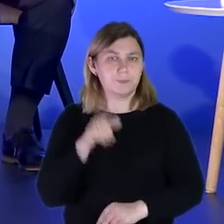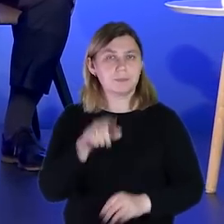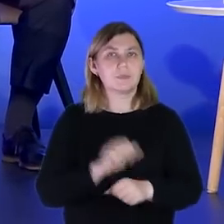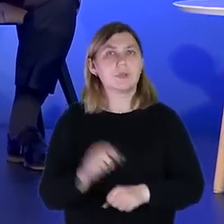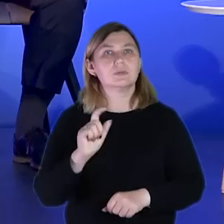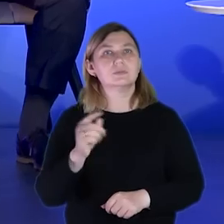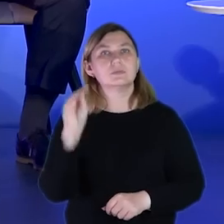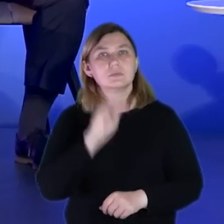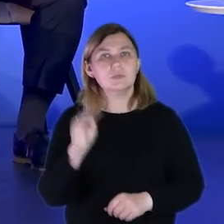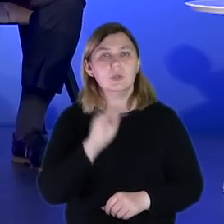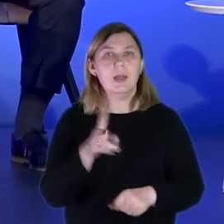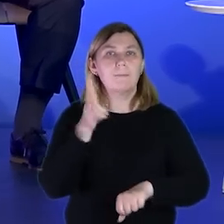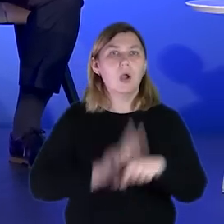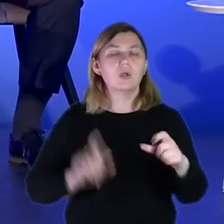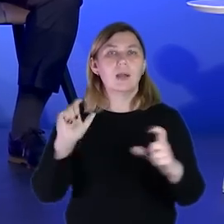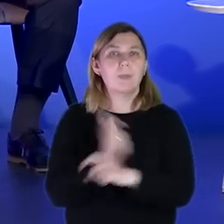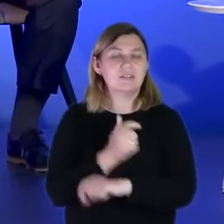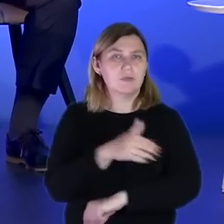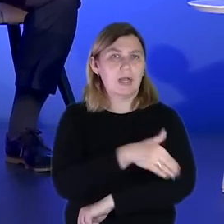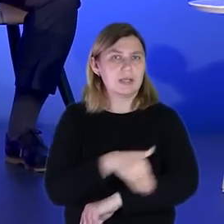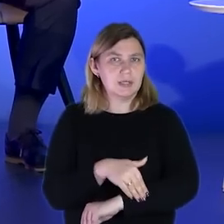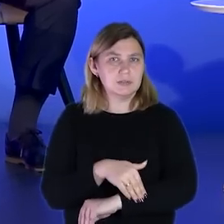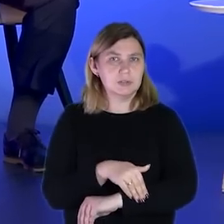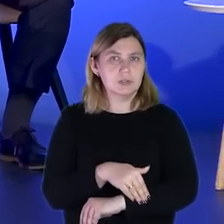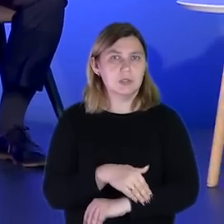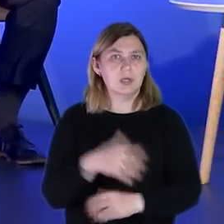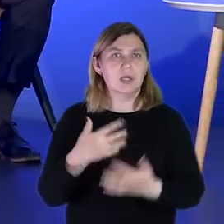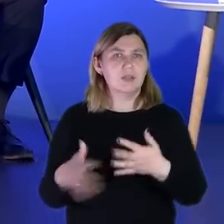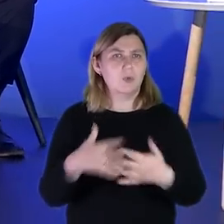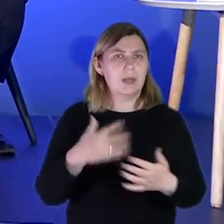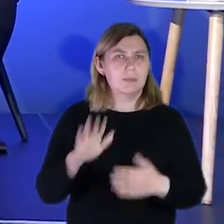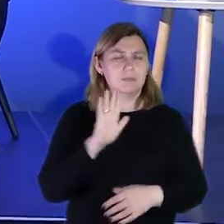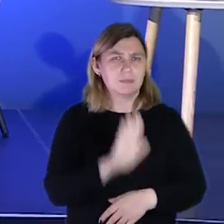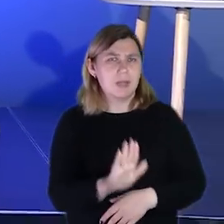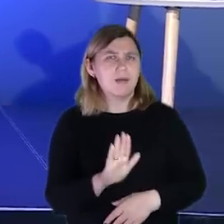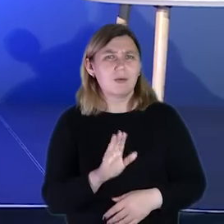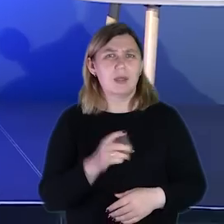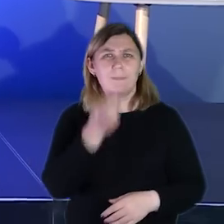przypomnijmy, policja państwowa graniczna: słabo ukompletowana, mało liczebna